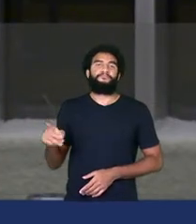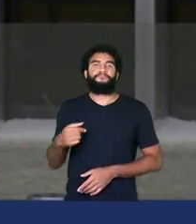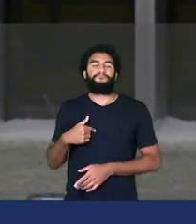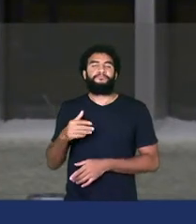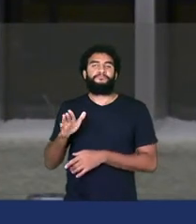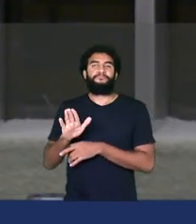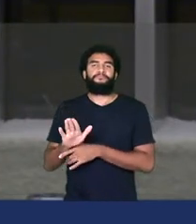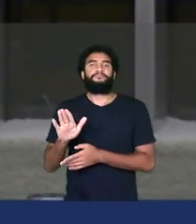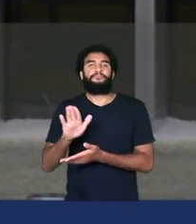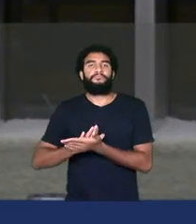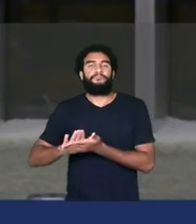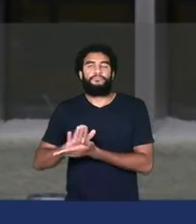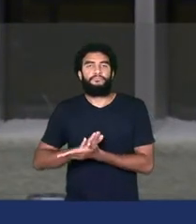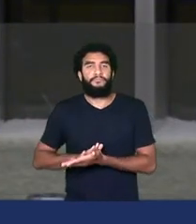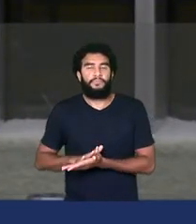O PLANO DE SAÚDE DIZ QUE NÃO VAI DAR TRATAMENTO. ORA,